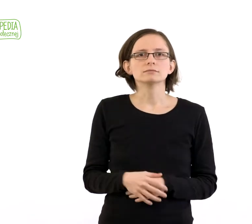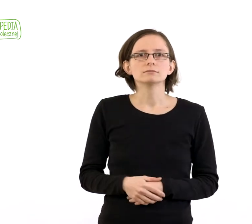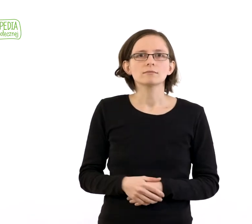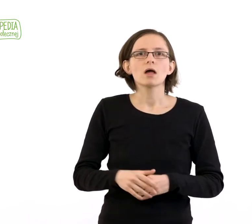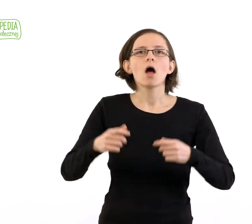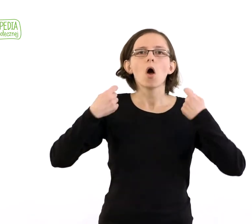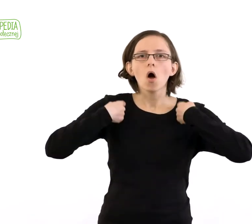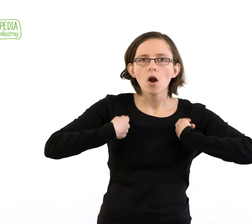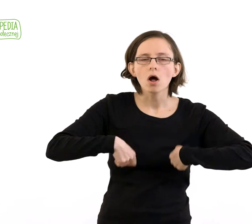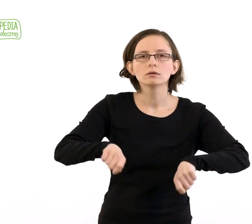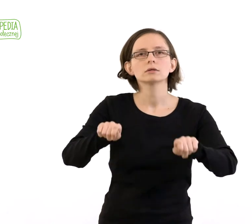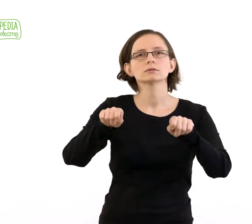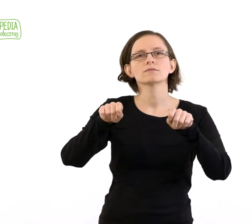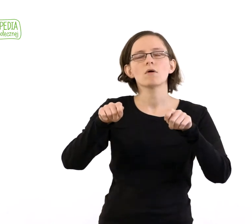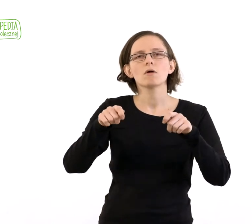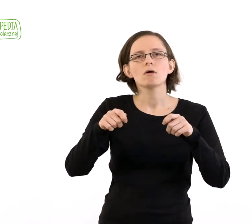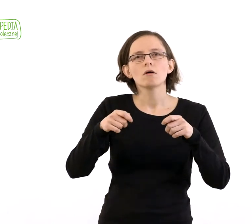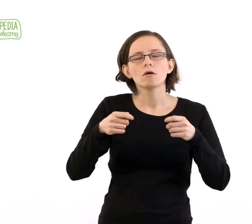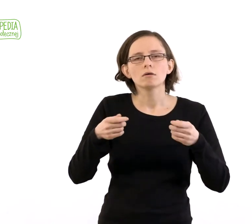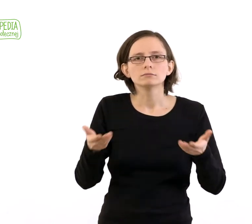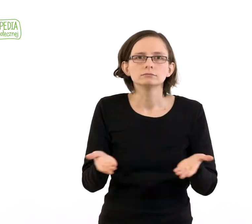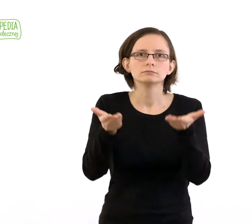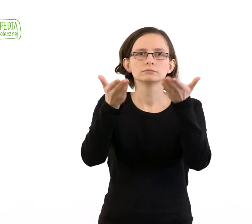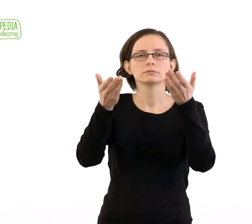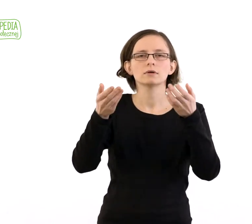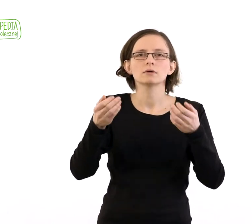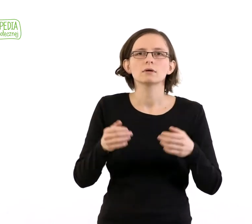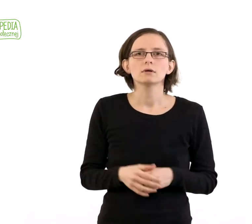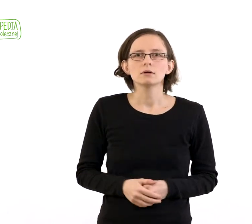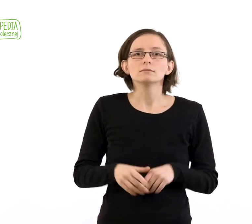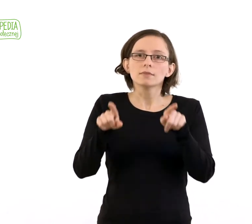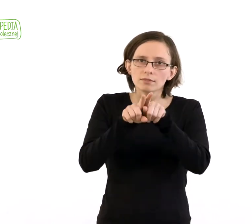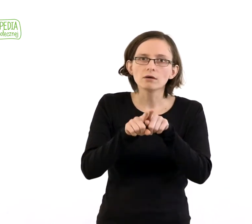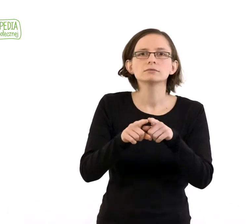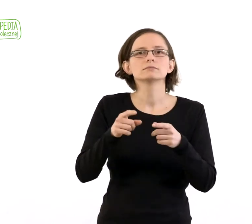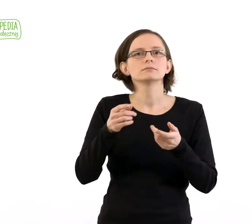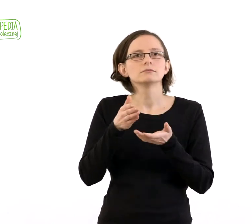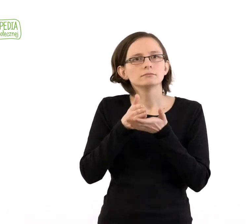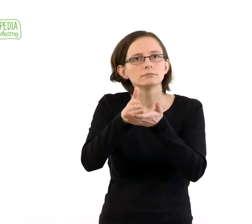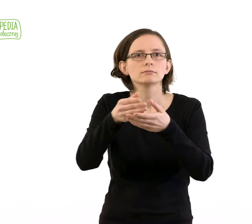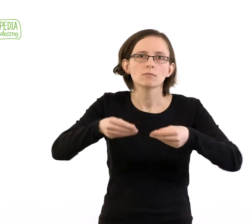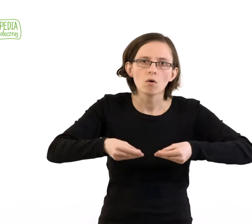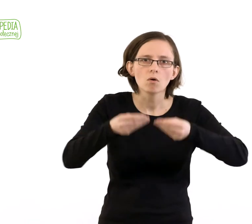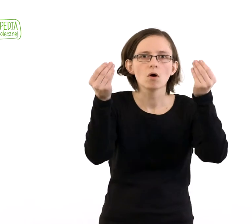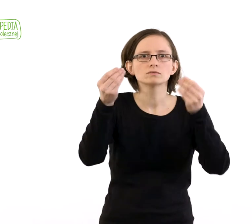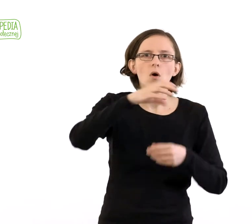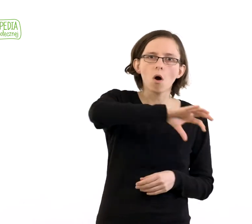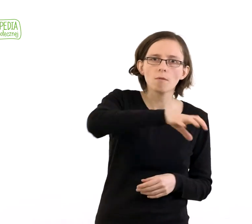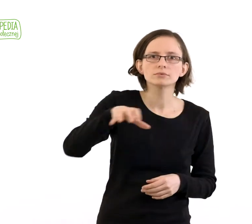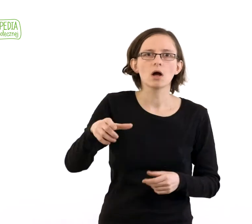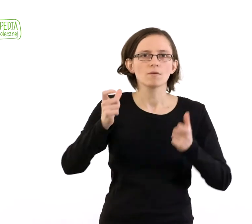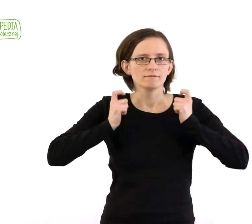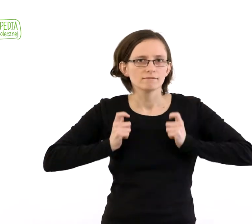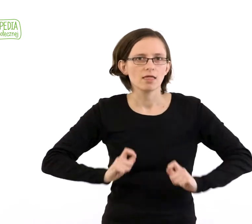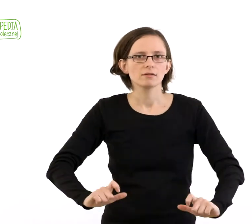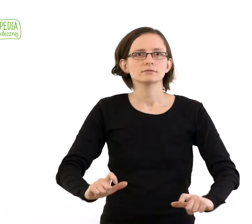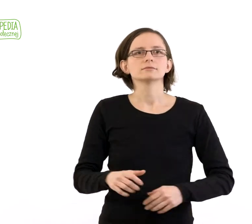wspieranie rolnictwa oraz wspomaganie rozwoju obszarów wiejskich.